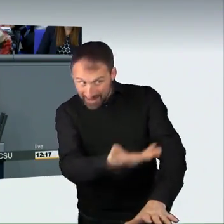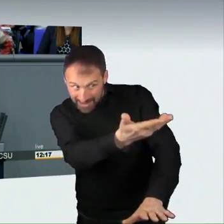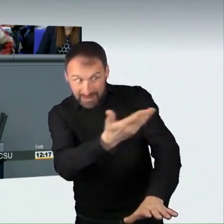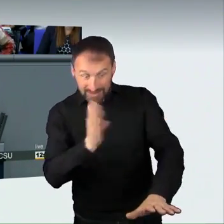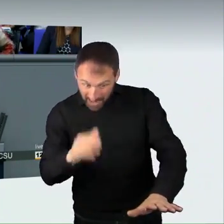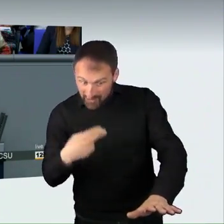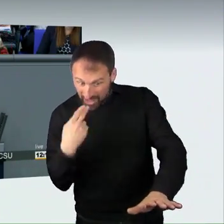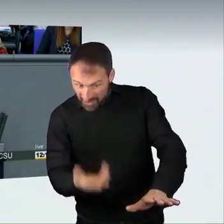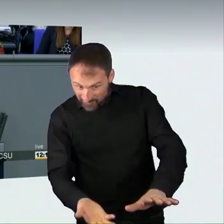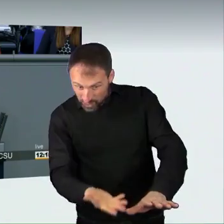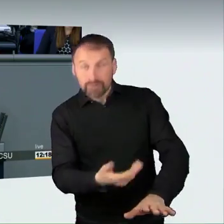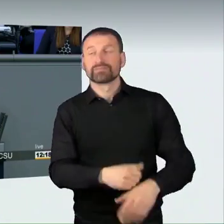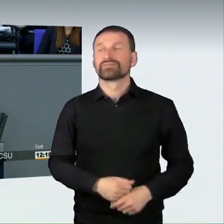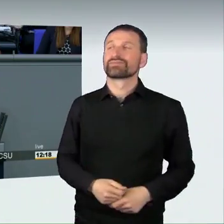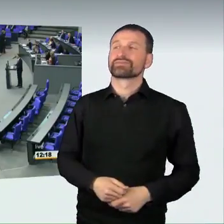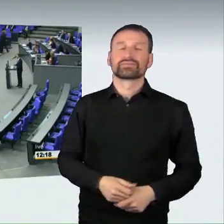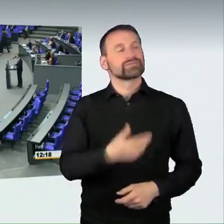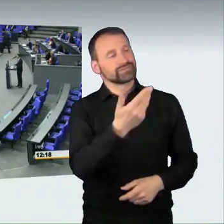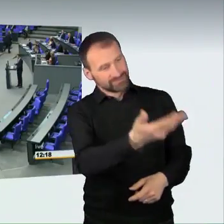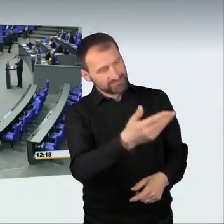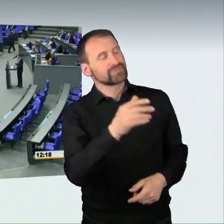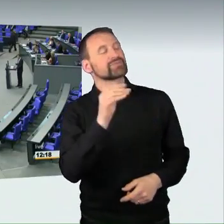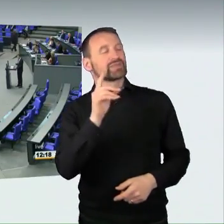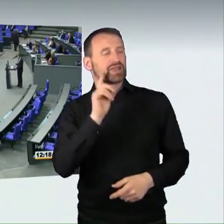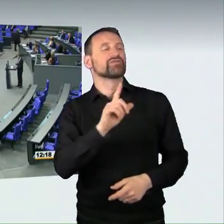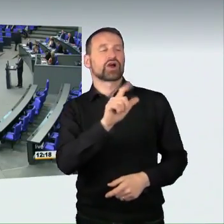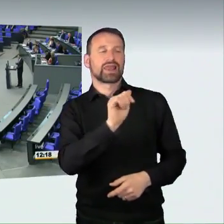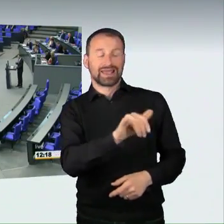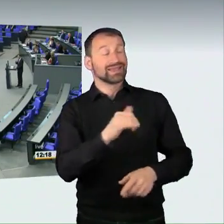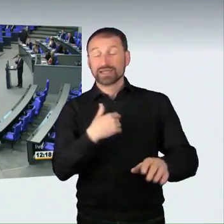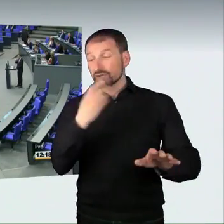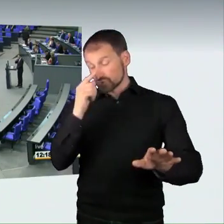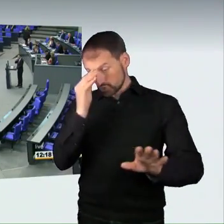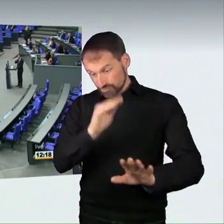(Präsidium): Gut. Frau Lay. (Sprecherwechsel): Meine Zeit ist angehalten worden.